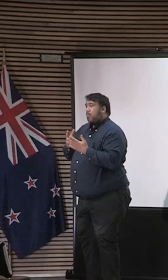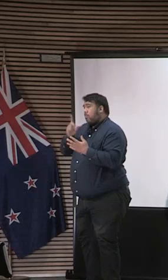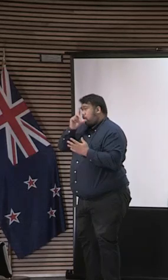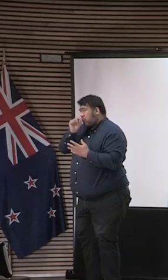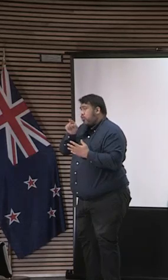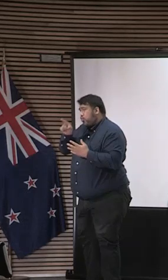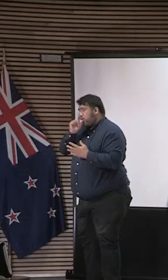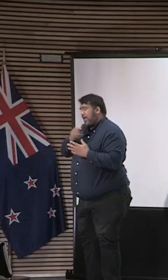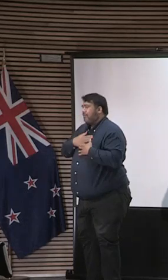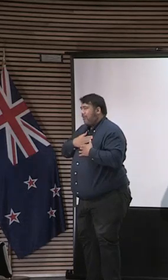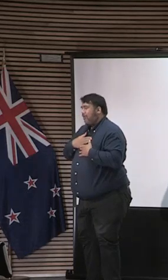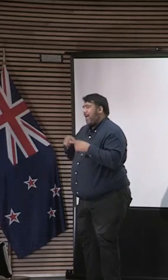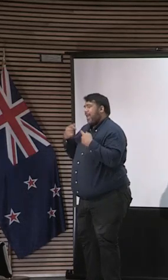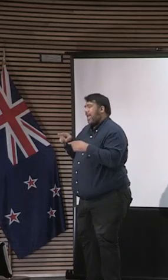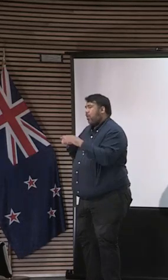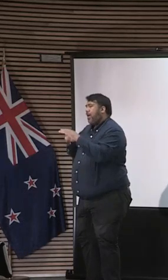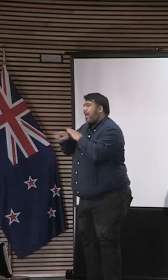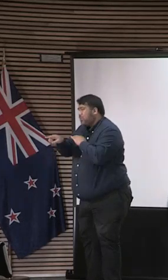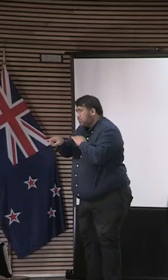ana ki te noho ki te taha o nga whanaunga e mate ana kei te noho